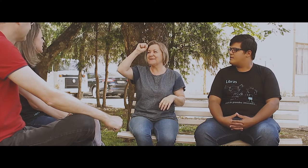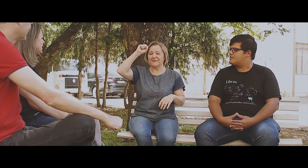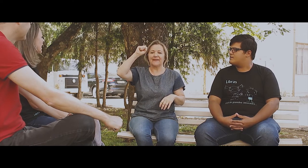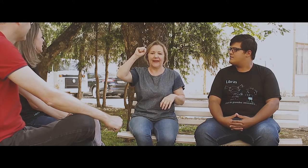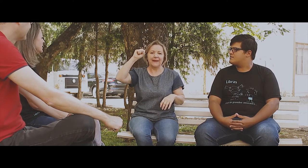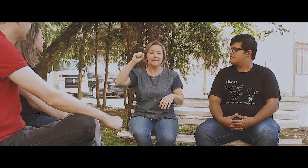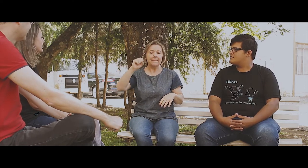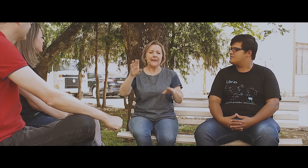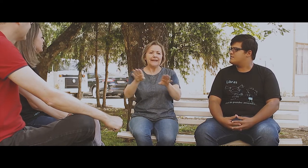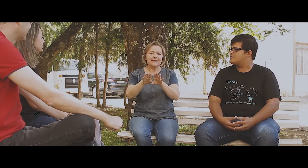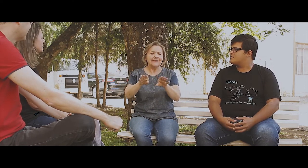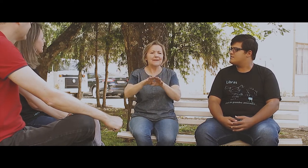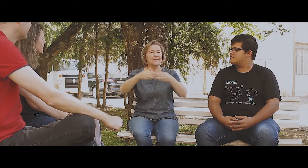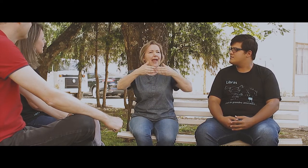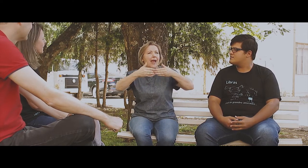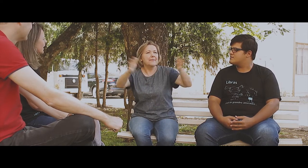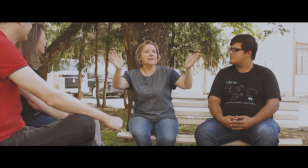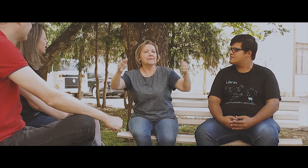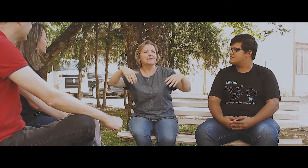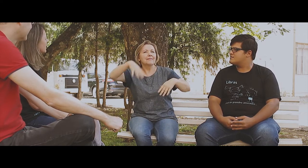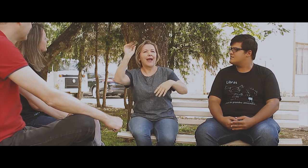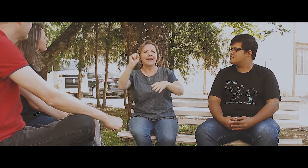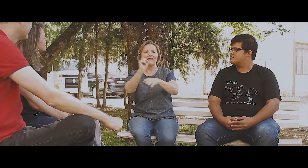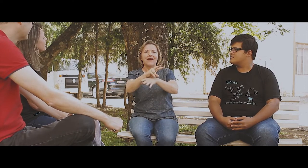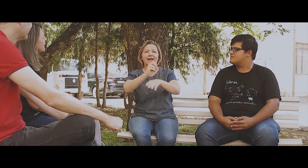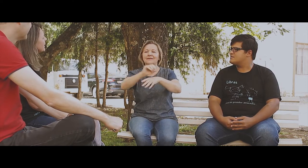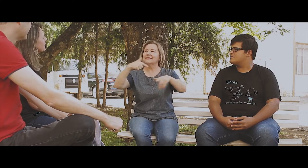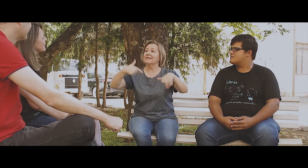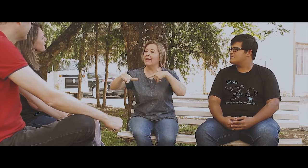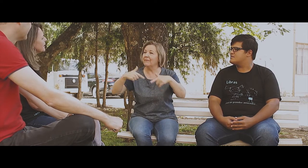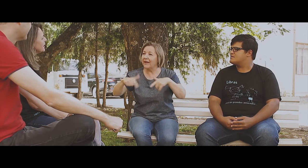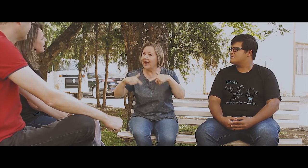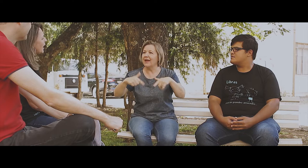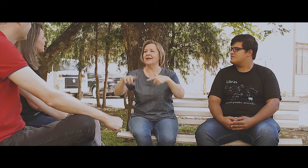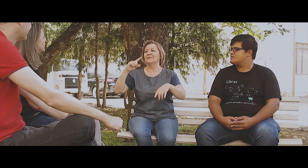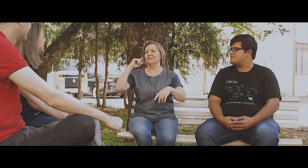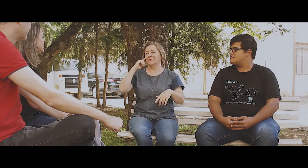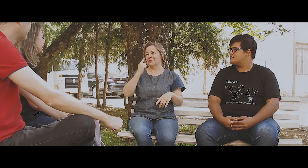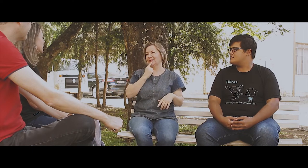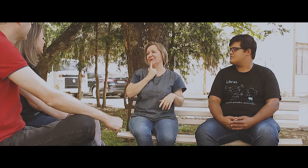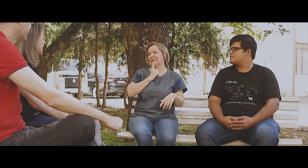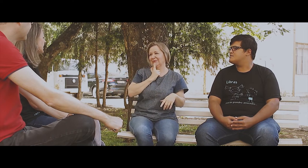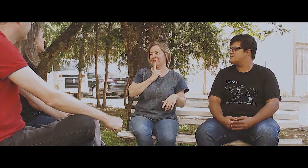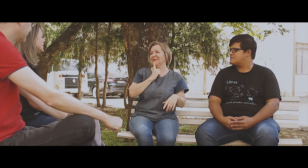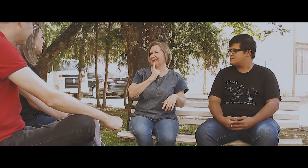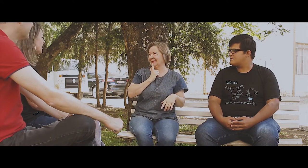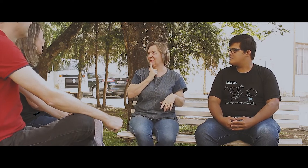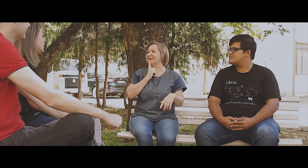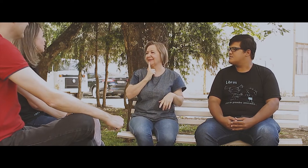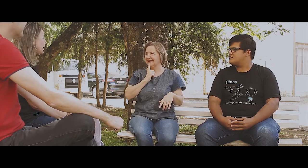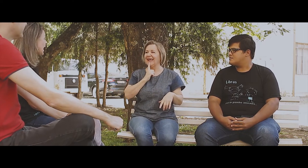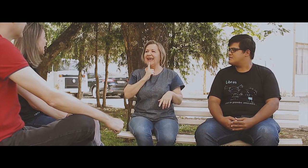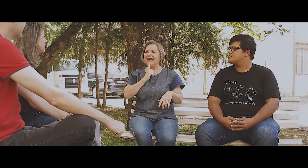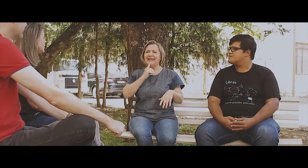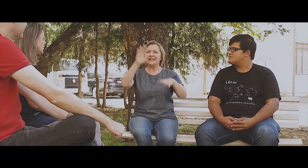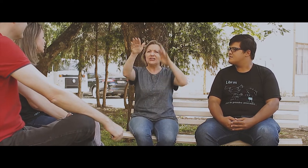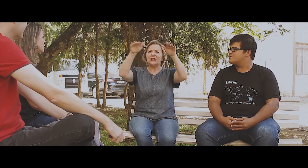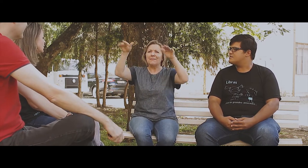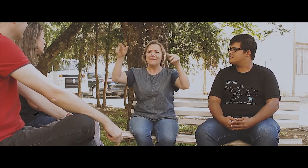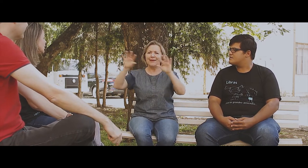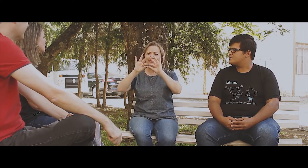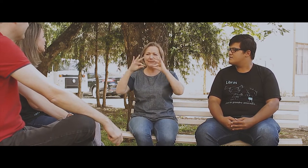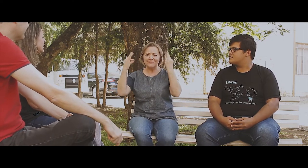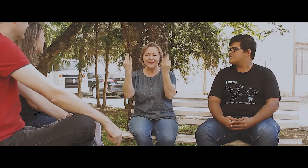Sinais. Também a abertura de mais vagas de trabalho para os nossos surdos né...